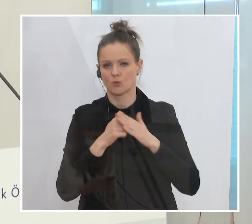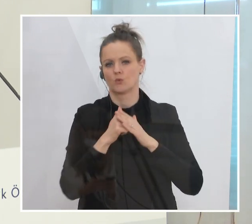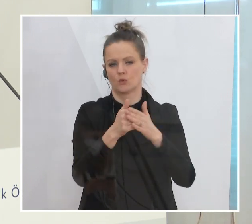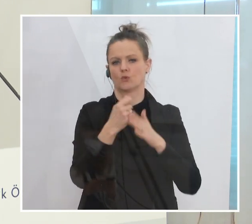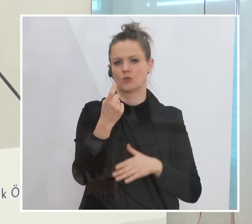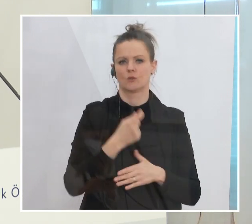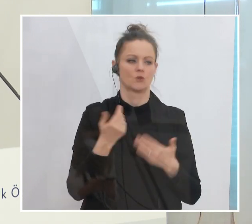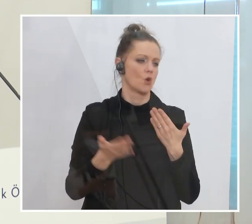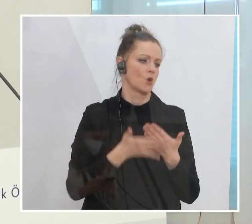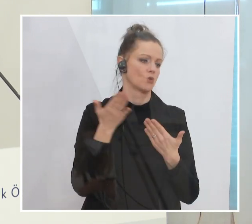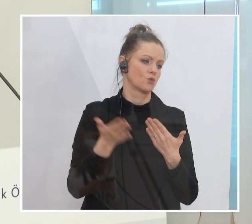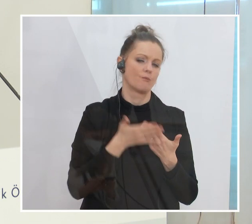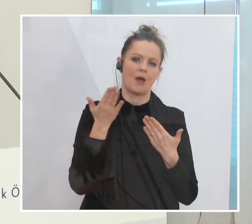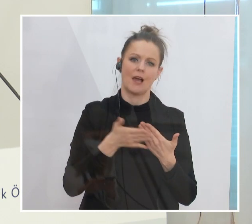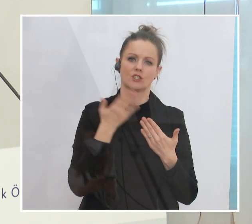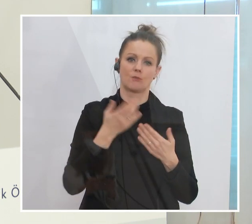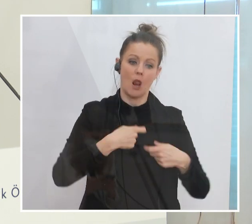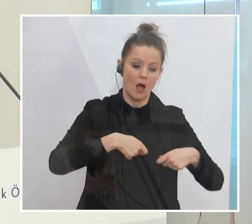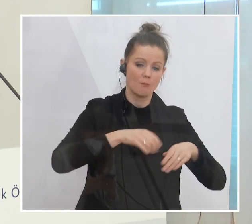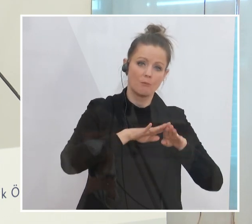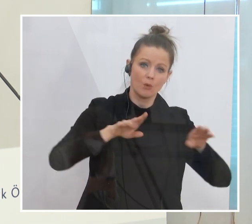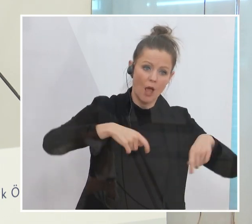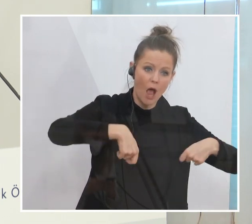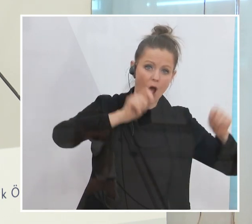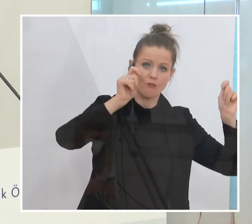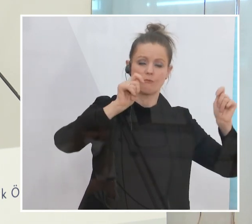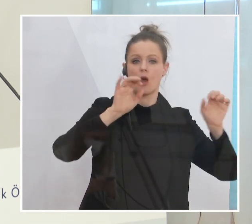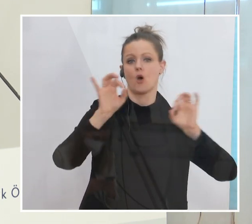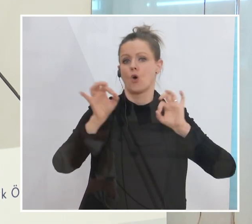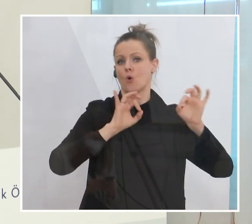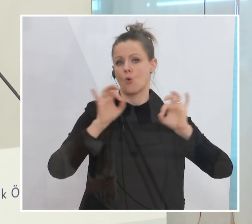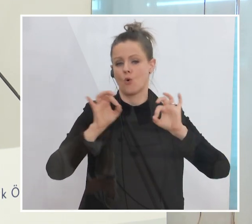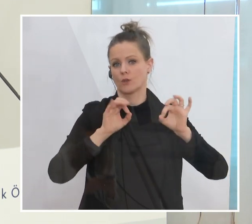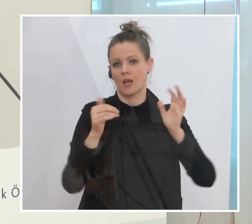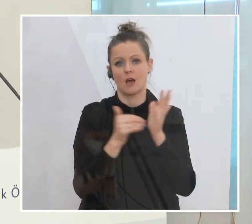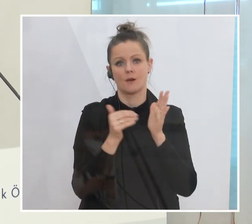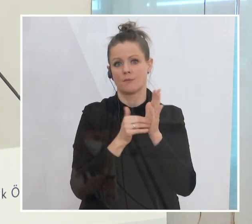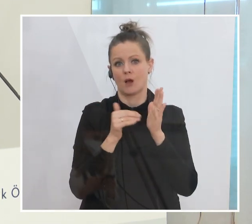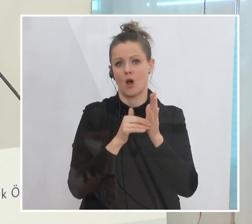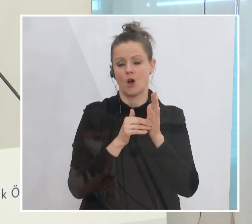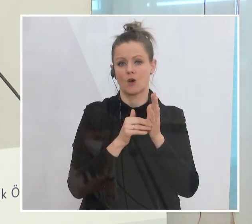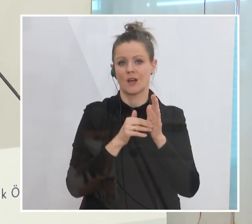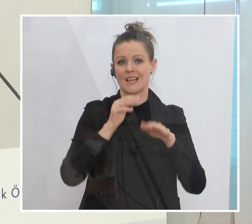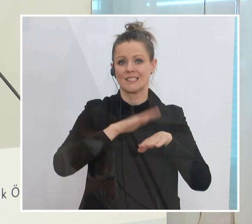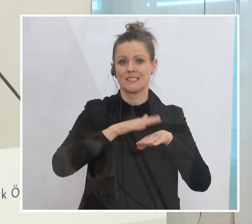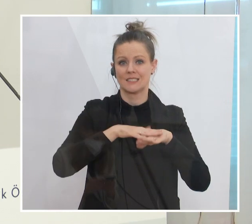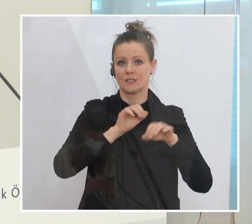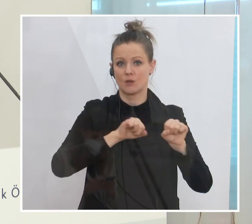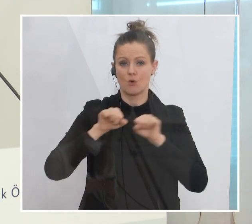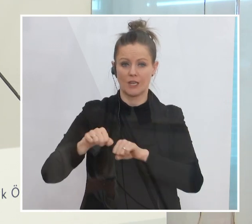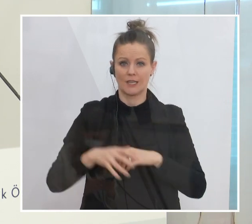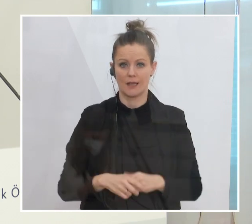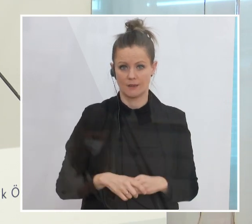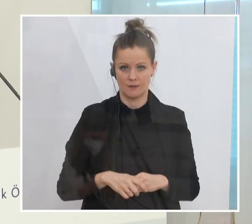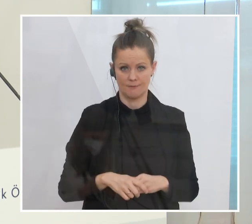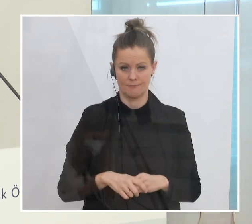es ein Aufbau einer Bühne oder die Anschaffung von Sitzgelegenheiten. Und drittens: Wir werden